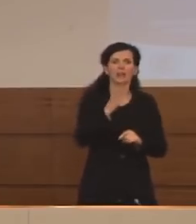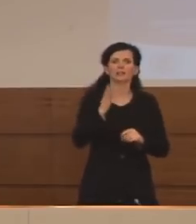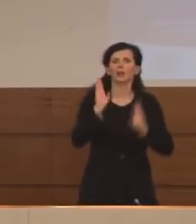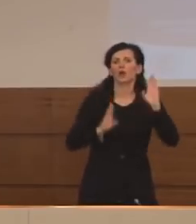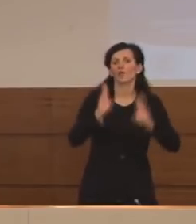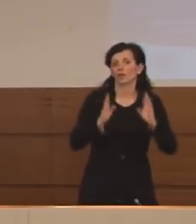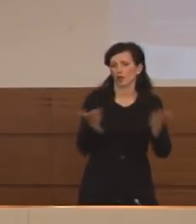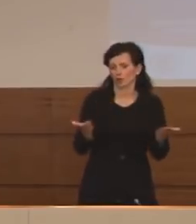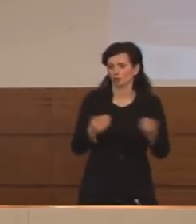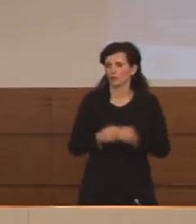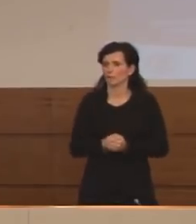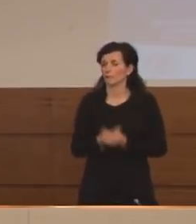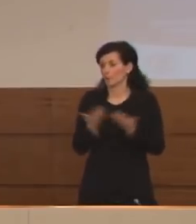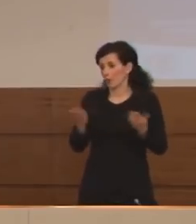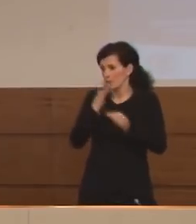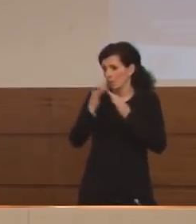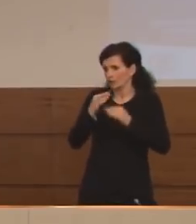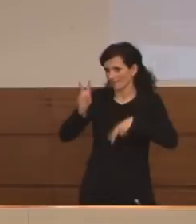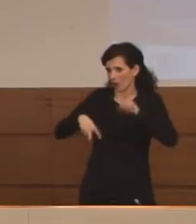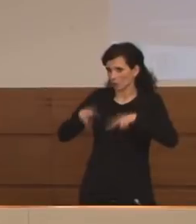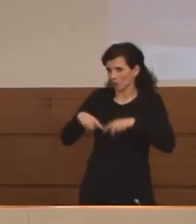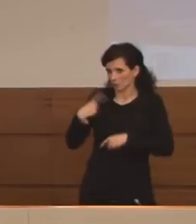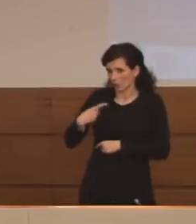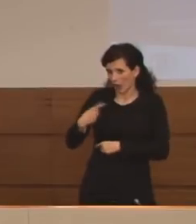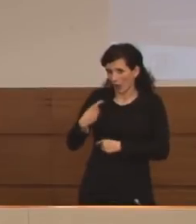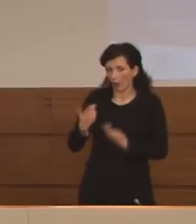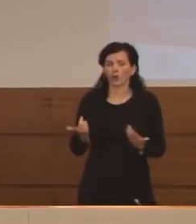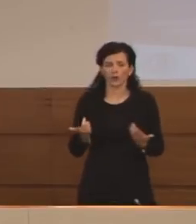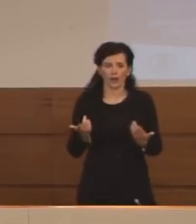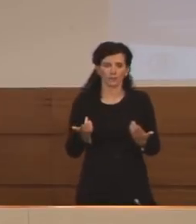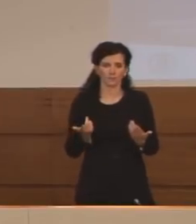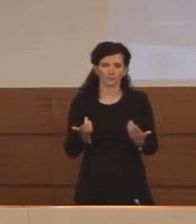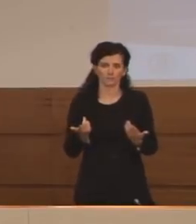Grazie, quindi è in valutazione questo sostanzialmente, tra gli altri?